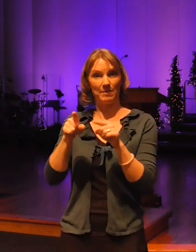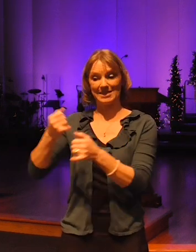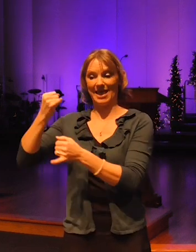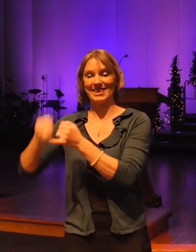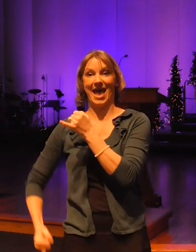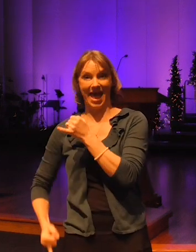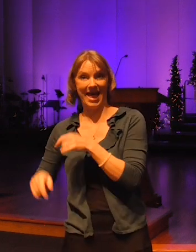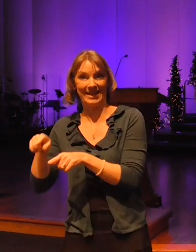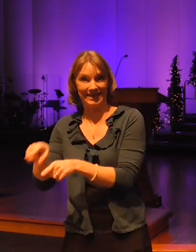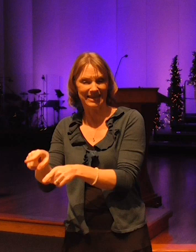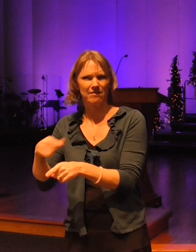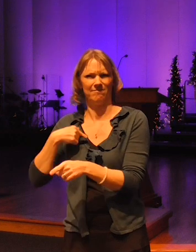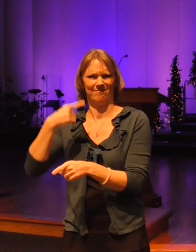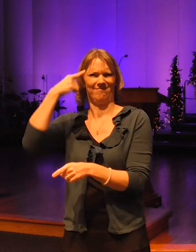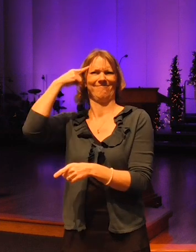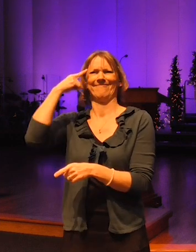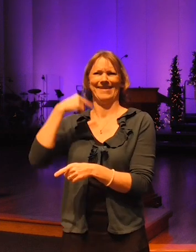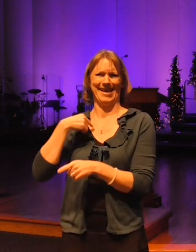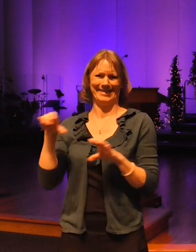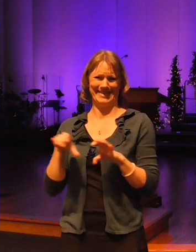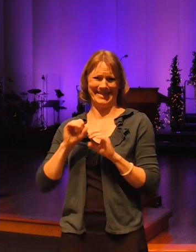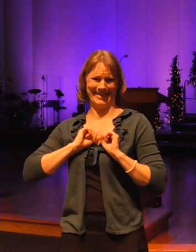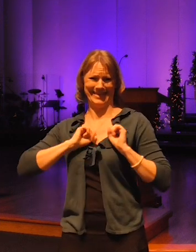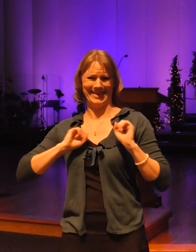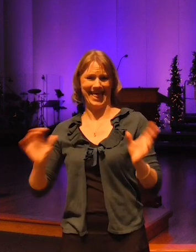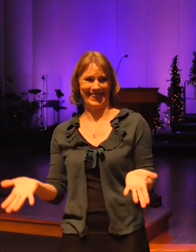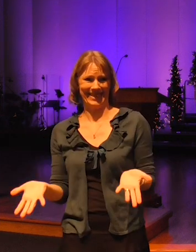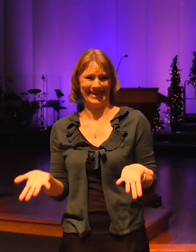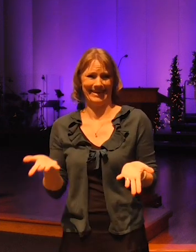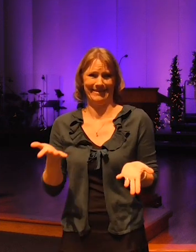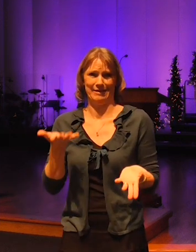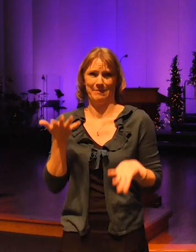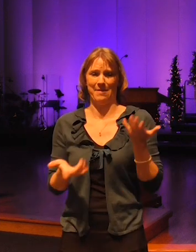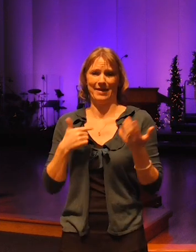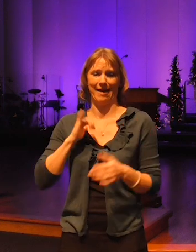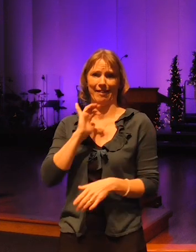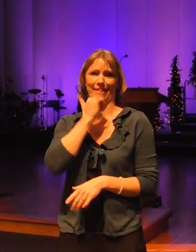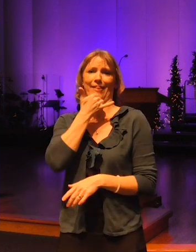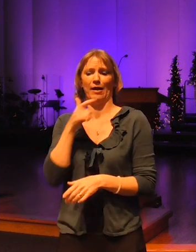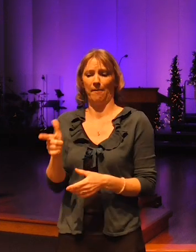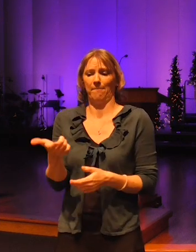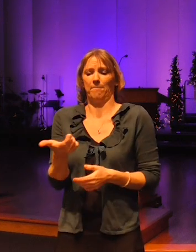bueno, no hice nada. ¿Sabes? dije que tal vez presioné un botón mientras dormía, así que lo puse de nuevo